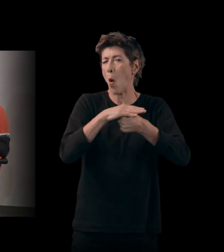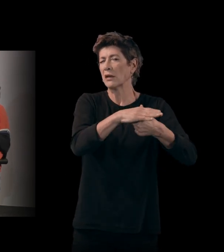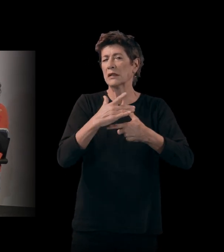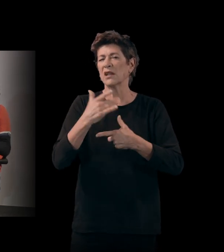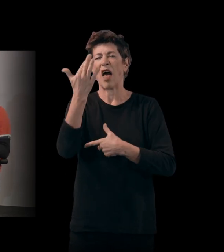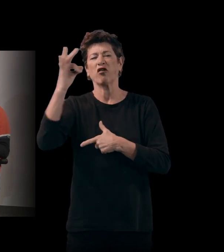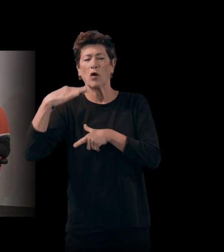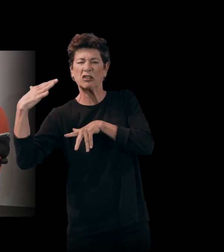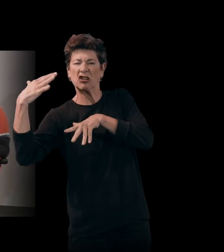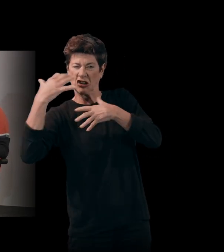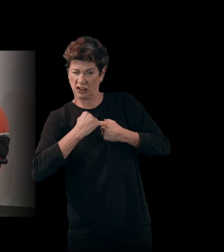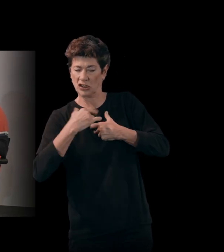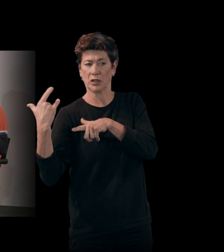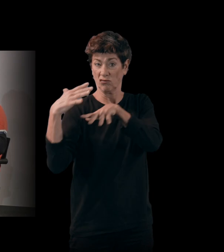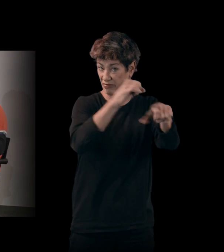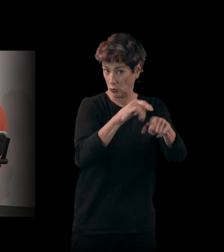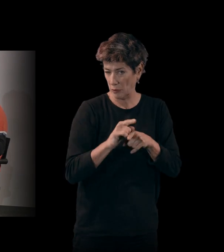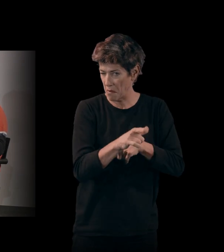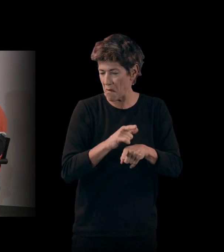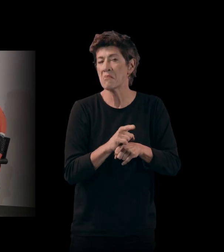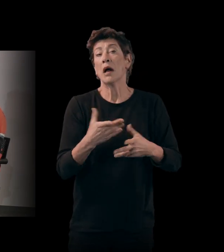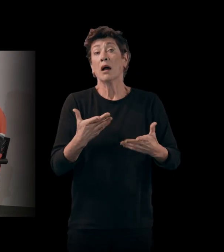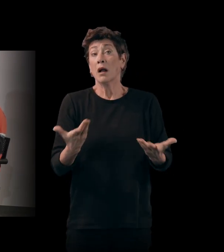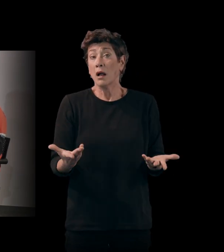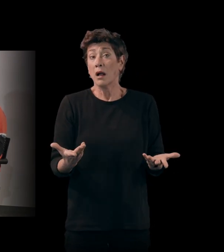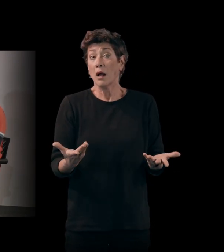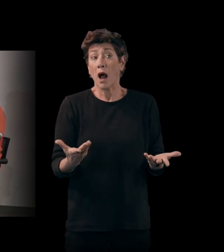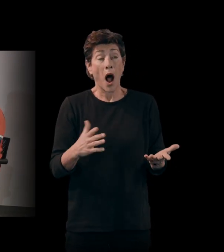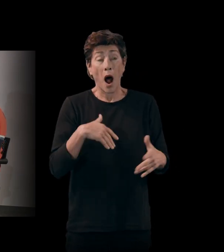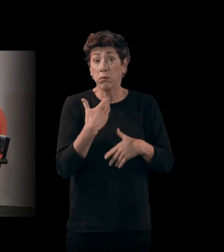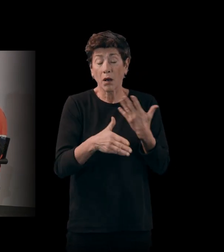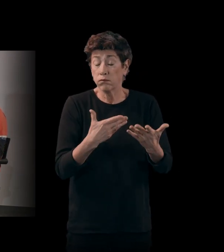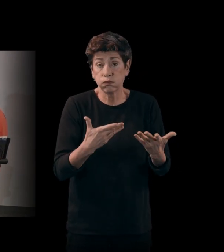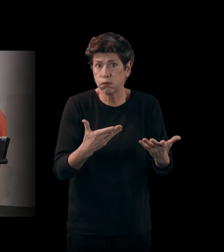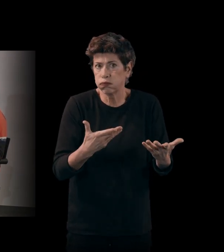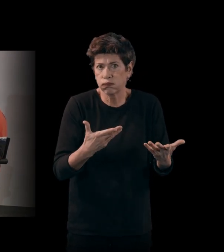la France, l'histoire coloniale, etc. Et ça tombe, et c'est pour ça que c'est physique et qu'il y a vraiment